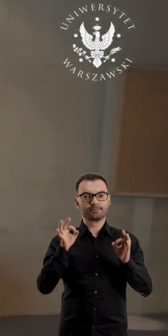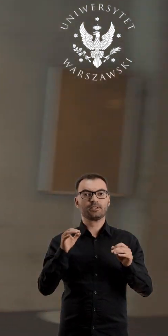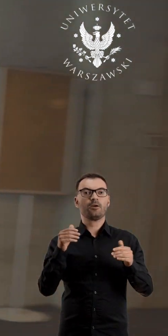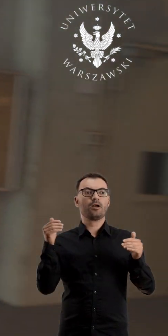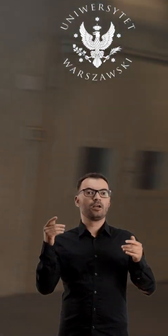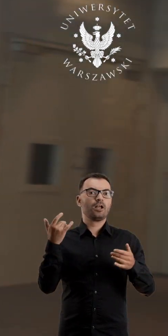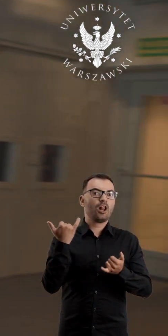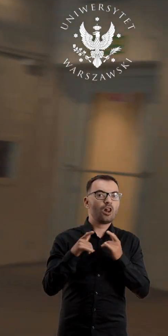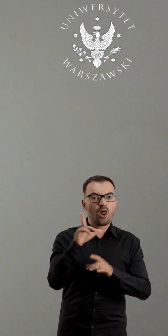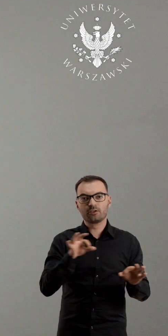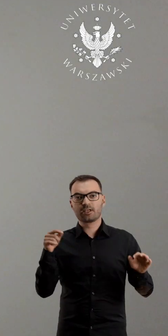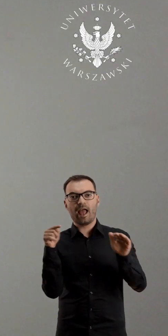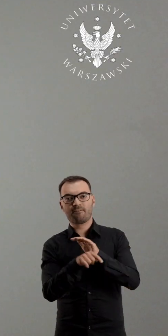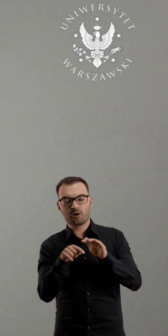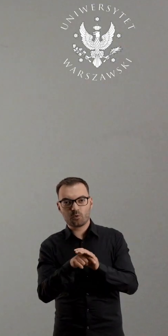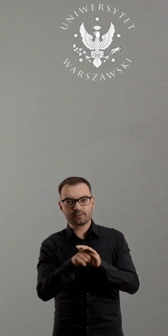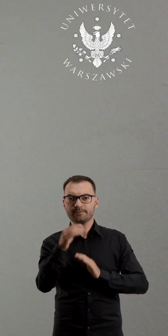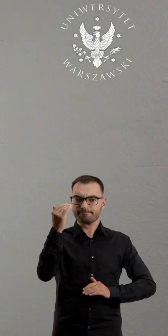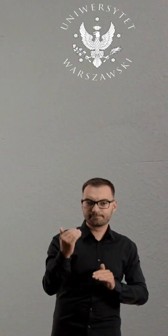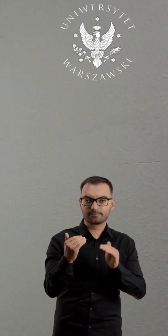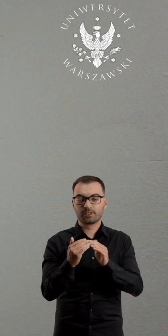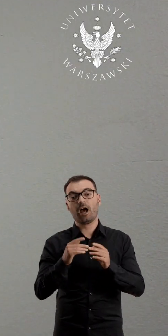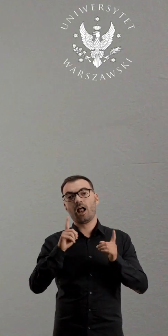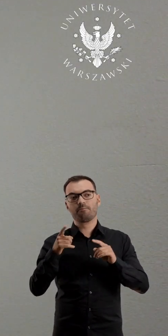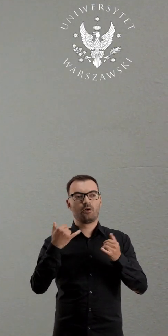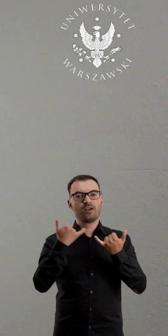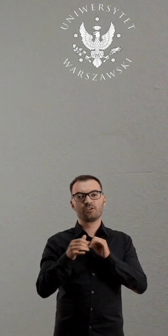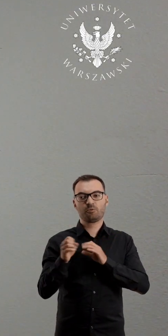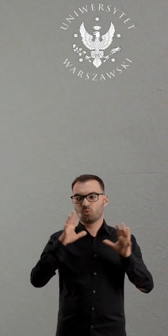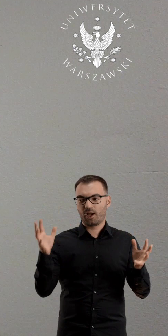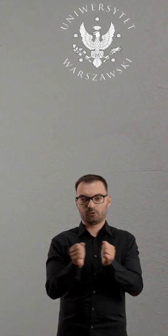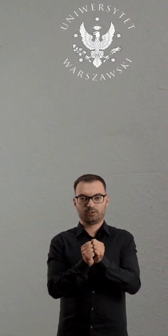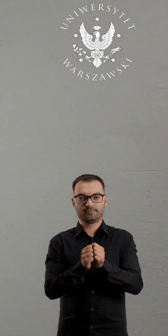możliwości ewakuacji i/lub ich uratowania w inny sposób.